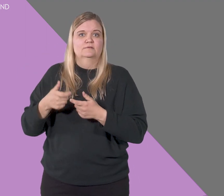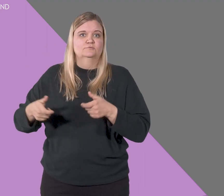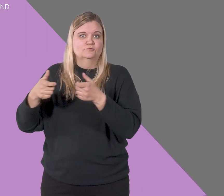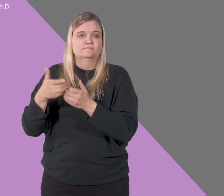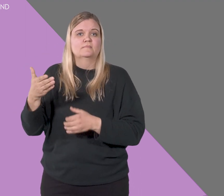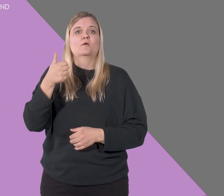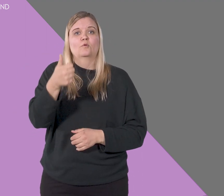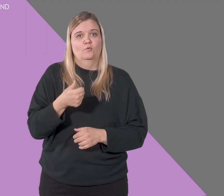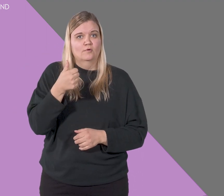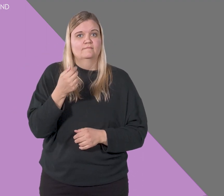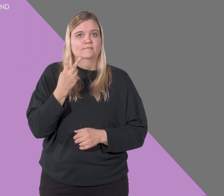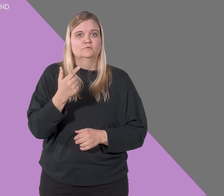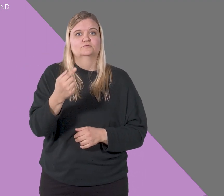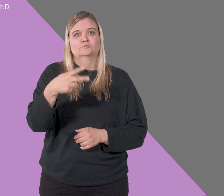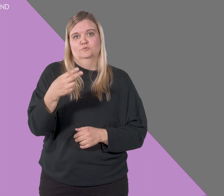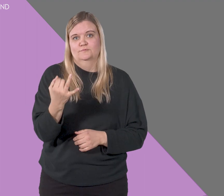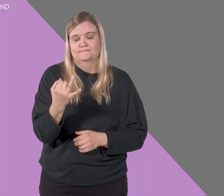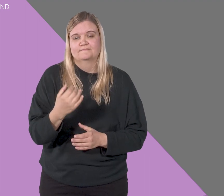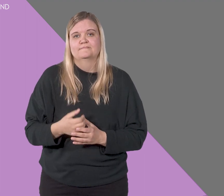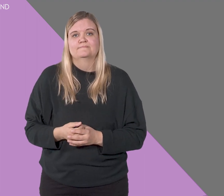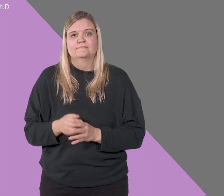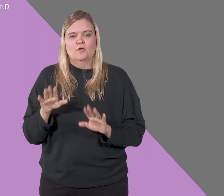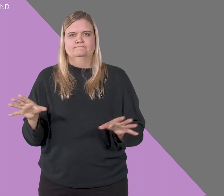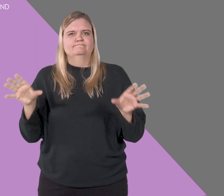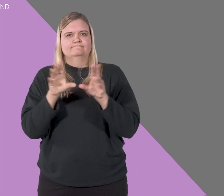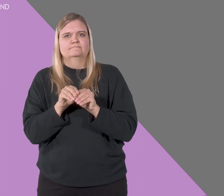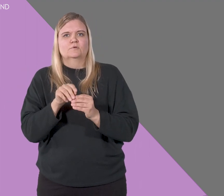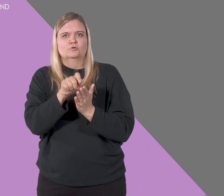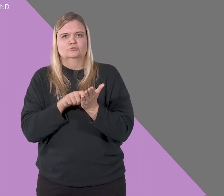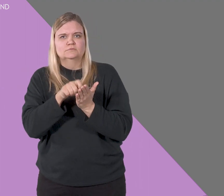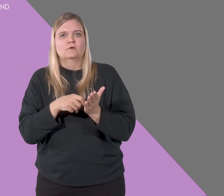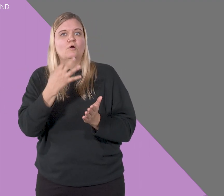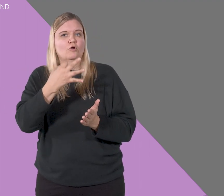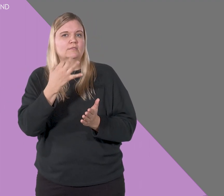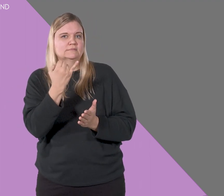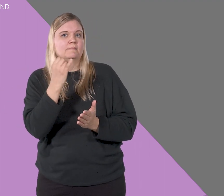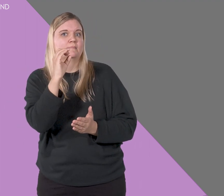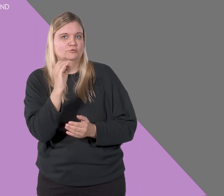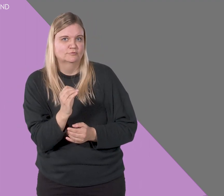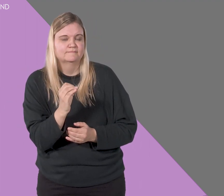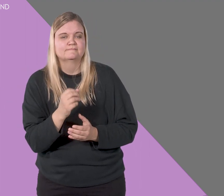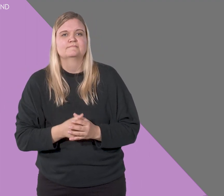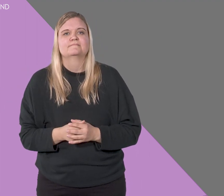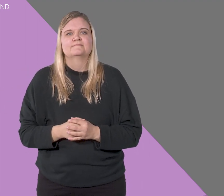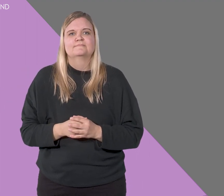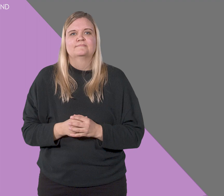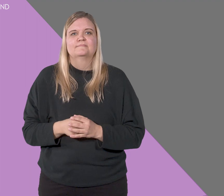ordnas av Förenade Arabemiraten med ett understöd om 86 procent - av rösterna på mötet.